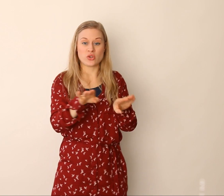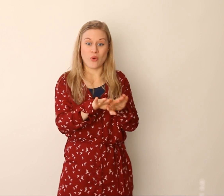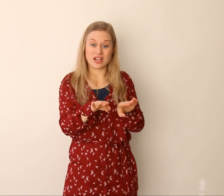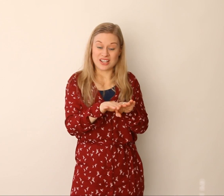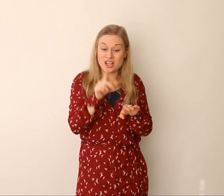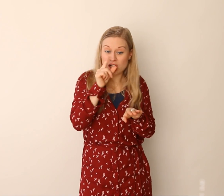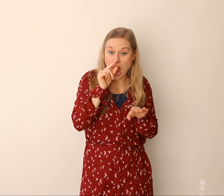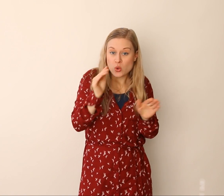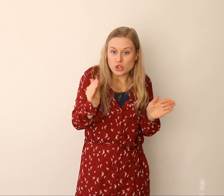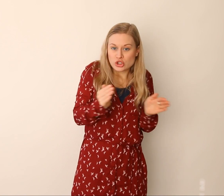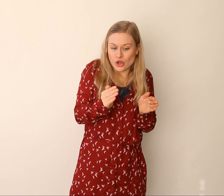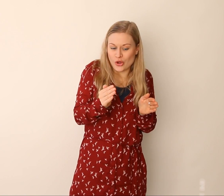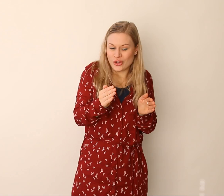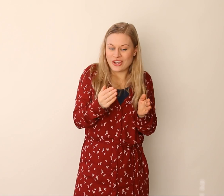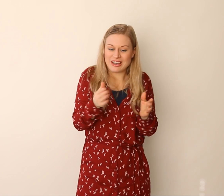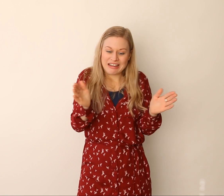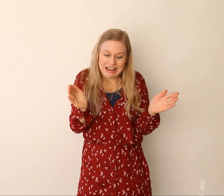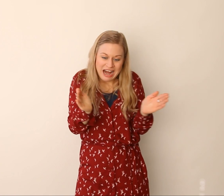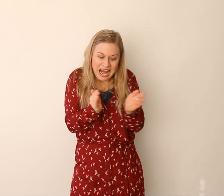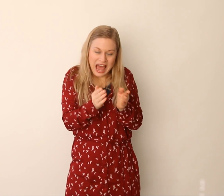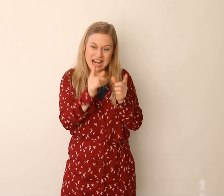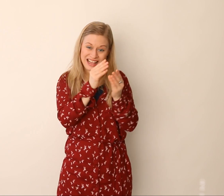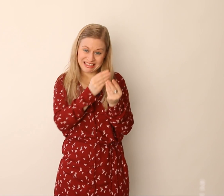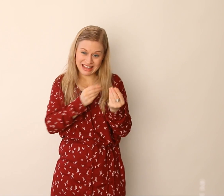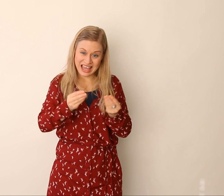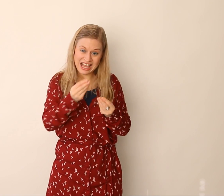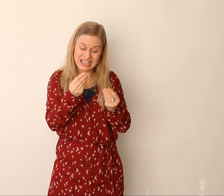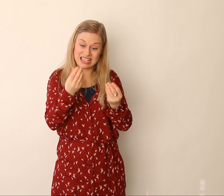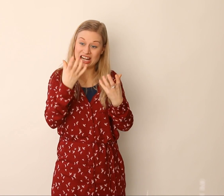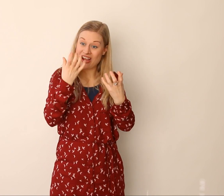Zoals dat kuikentje, klein en teer,